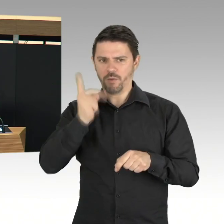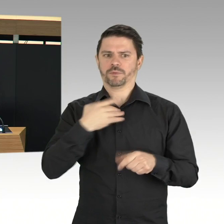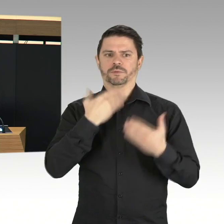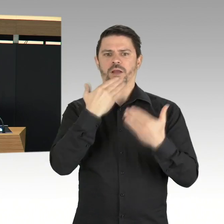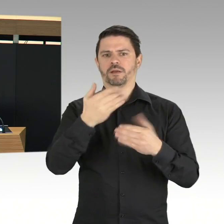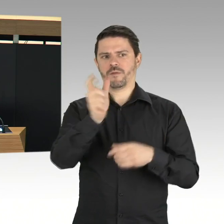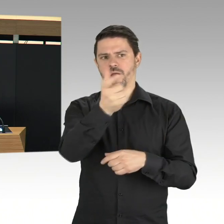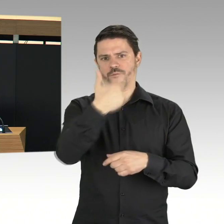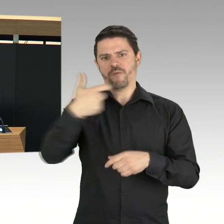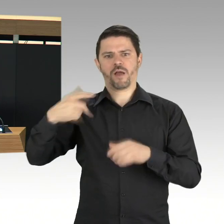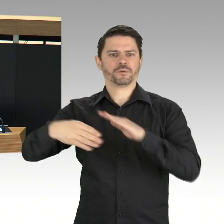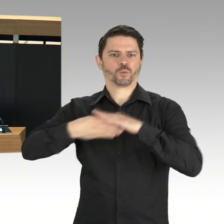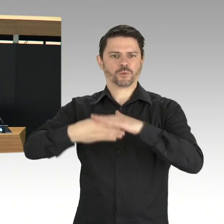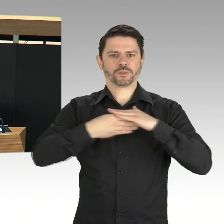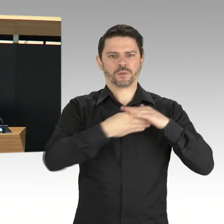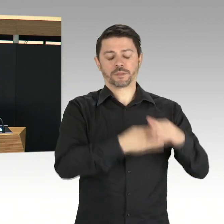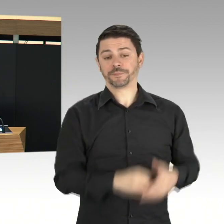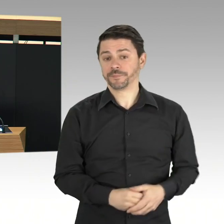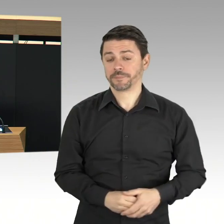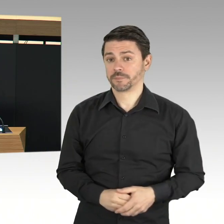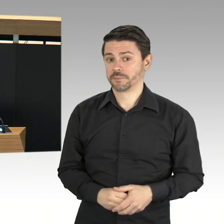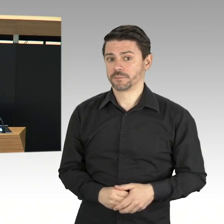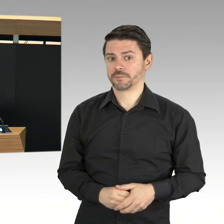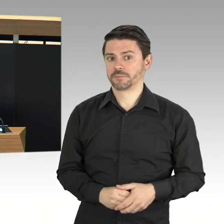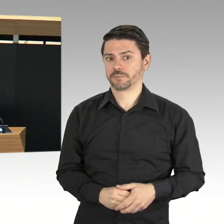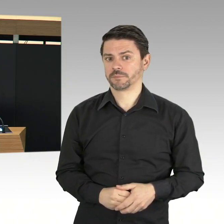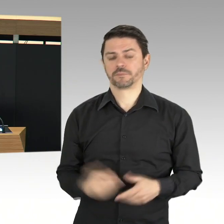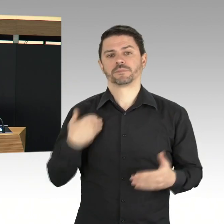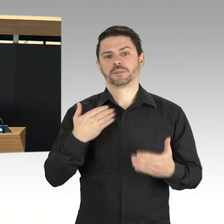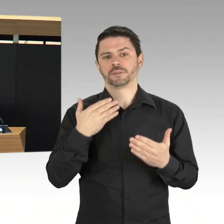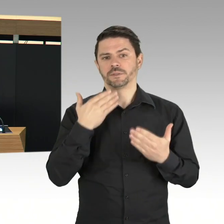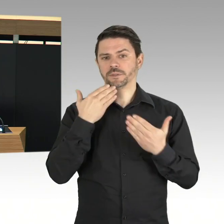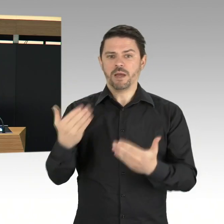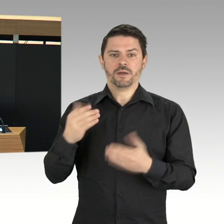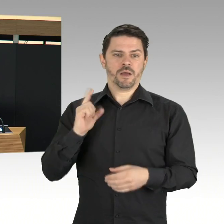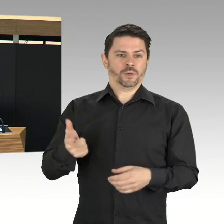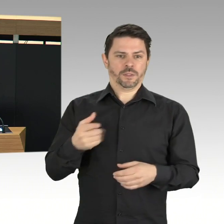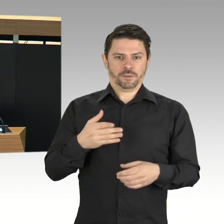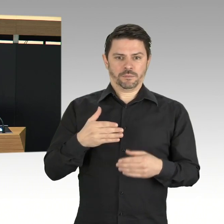mit ihrer teilweise sehr kurzfristig angefragten Expertise einen wesentlichen Beitrag zu diesem Gesetz geleistet haben.